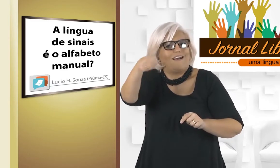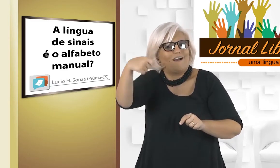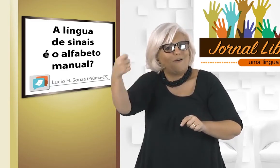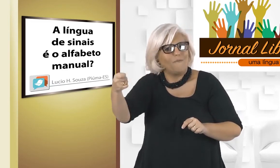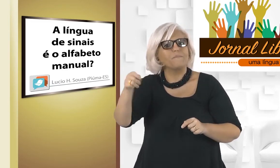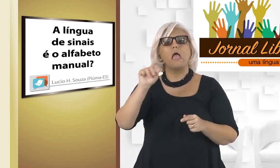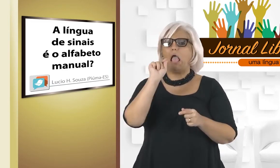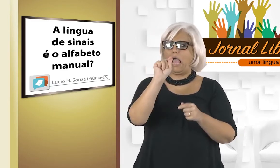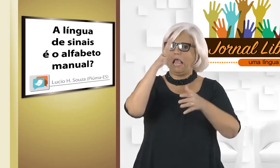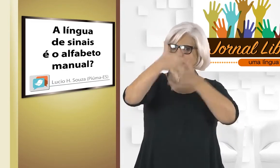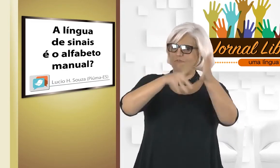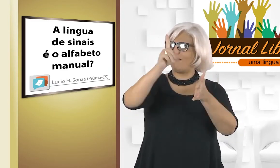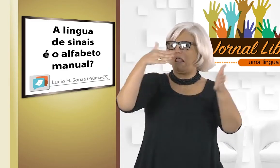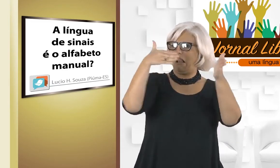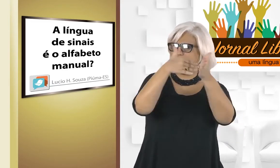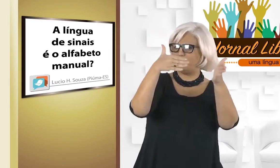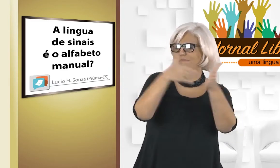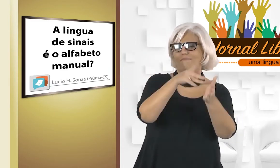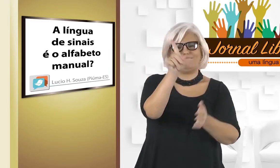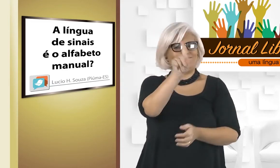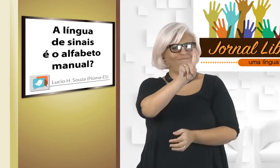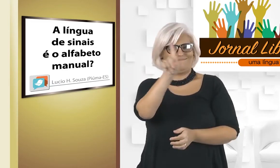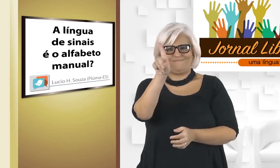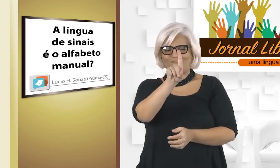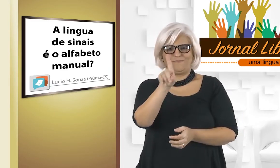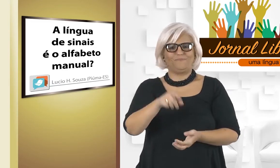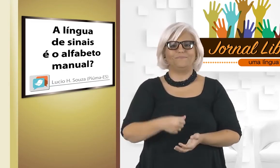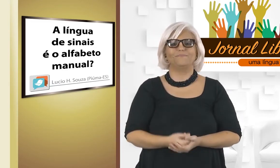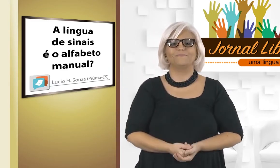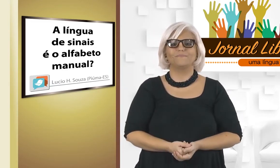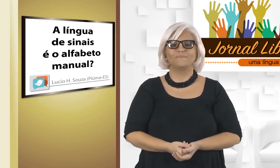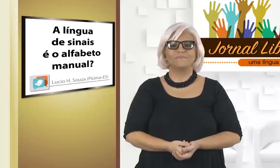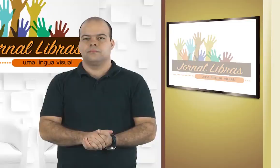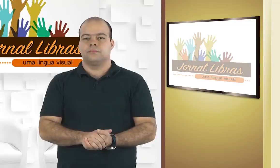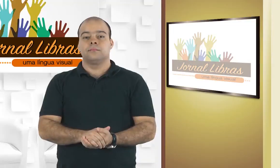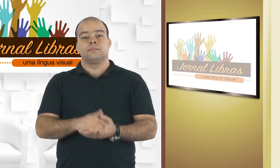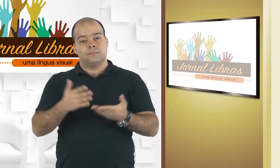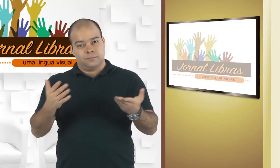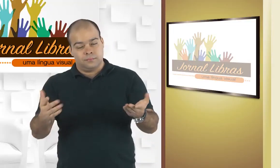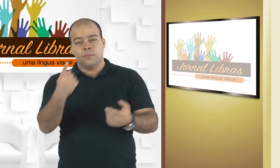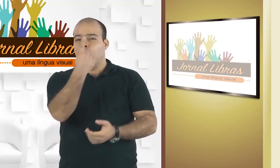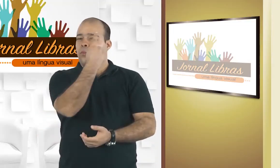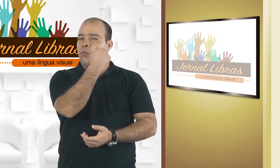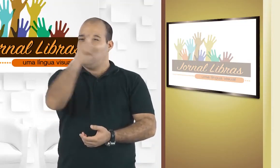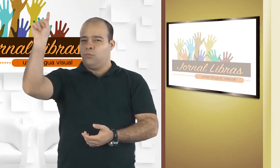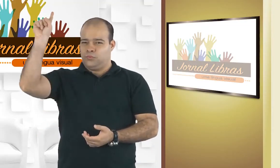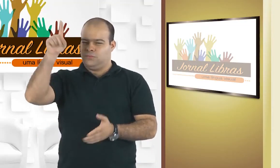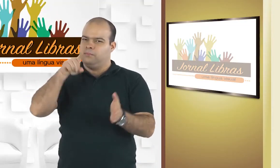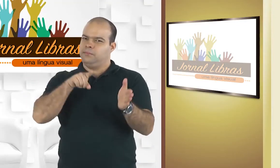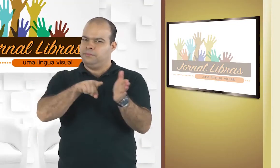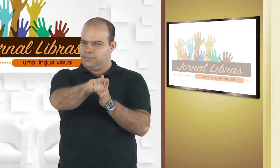A língua de sinais não é limitada, ela tem suas próprias palavras. A última pergunta